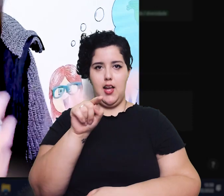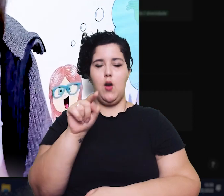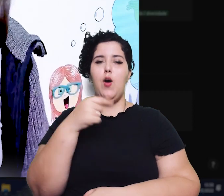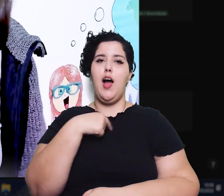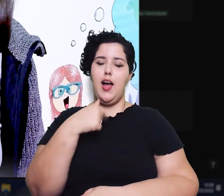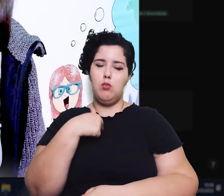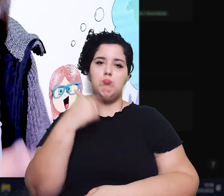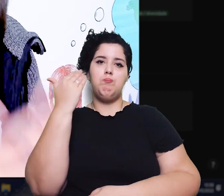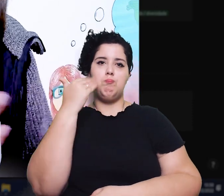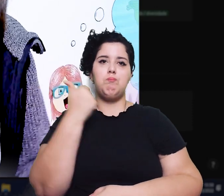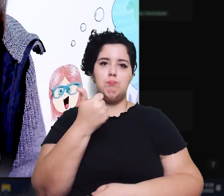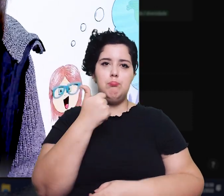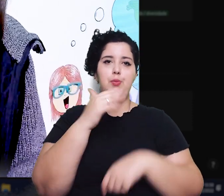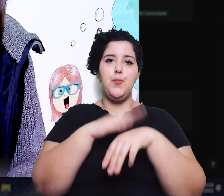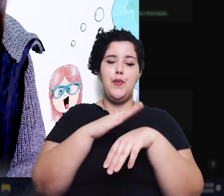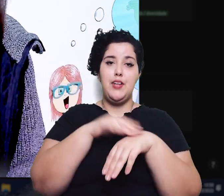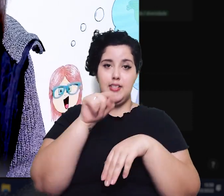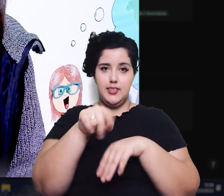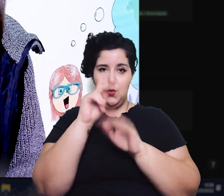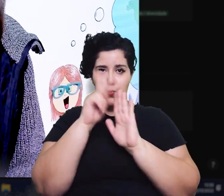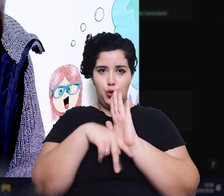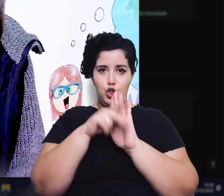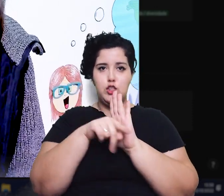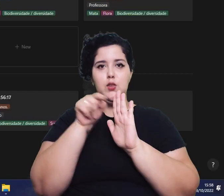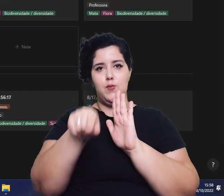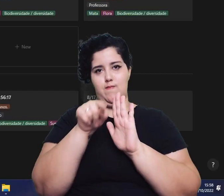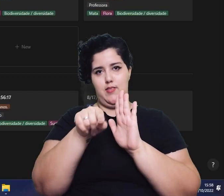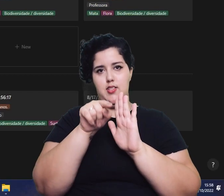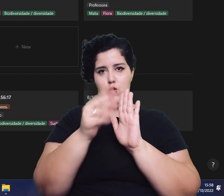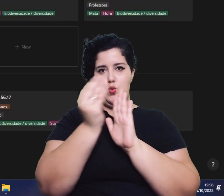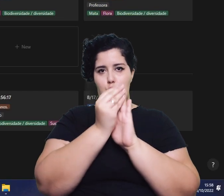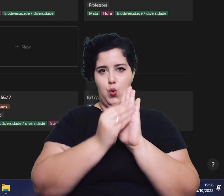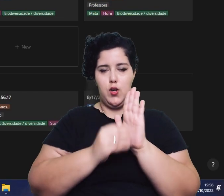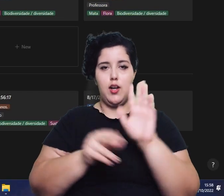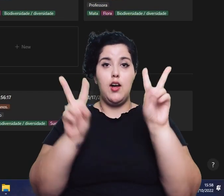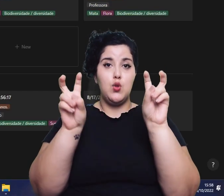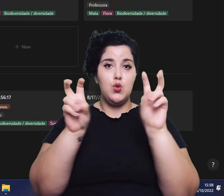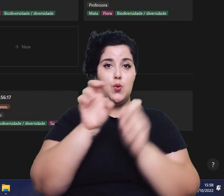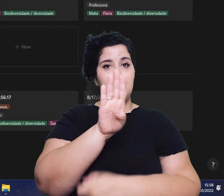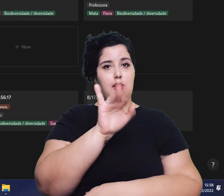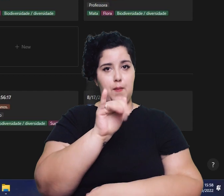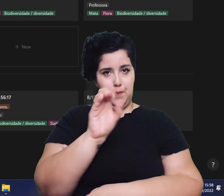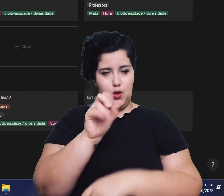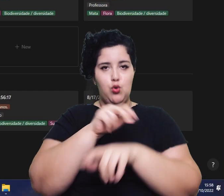teria que seguir, eu teria que tentar abordar no meu projeto era essa questão da biodiversidade. Aqui tem